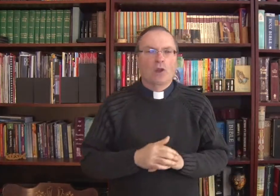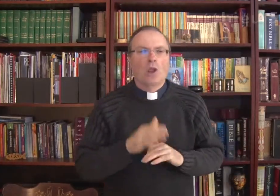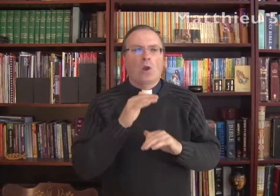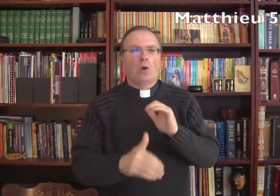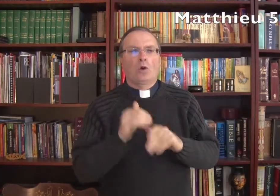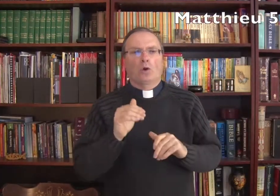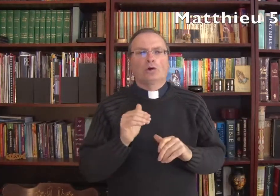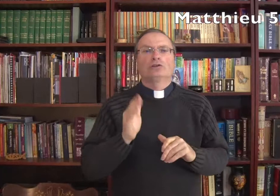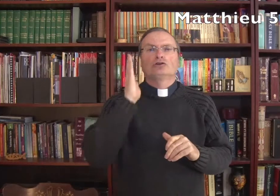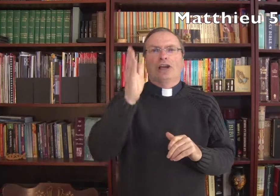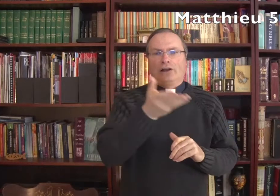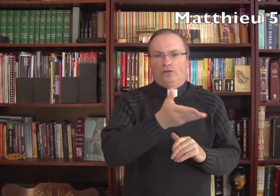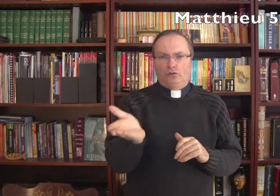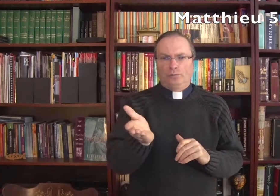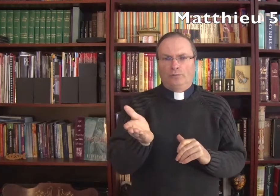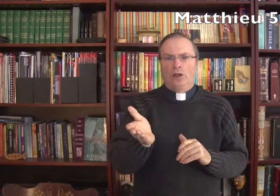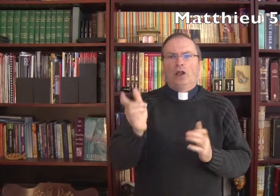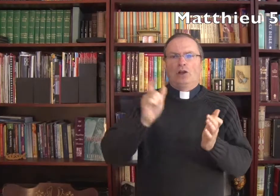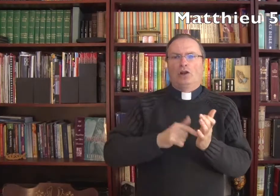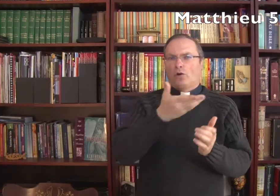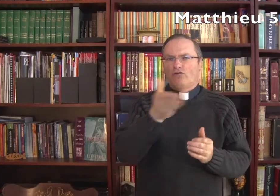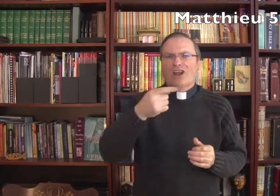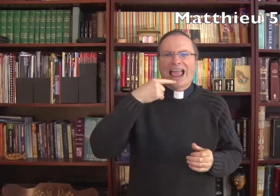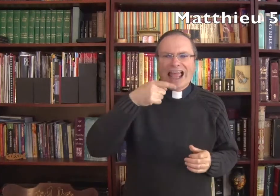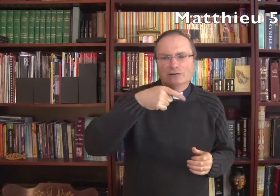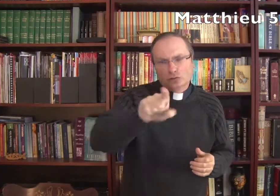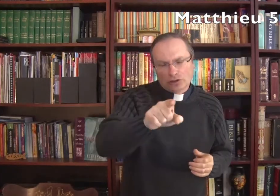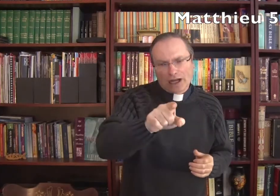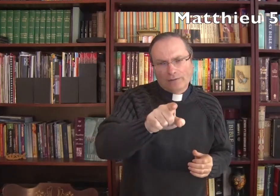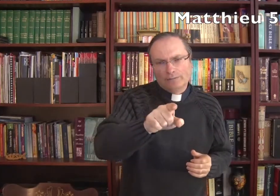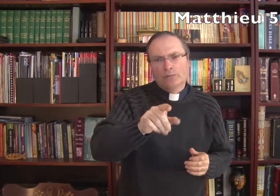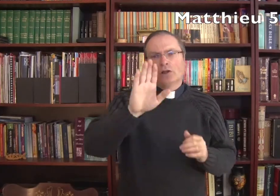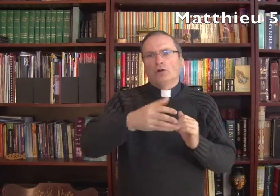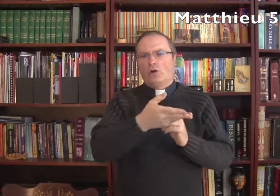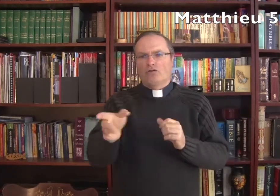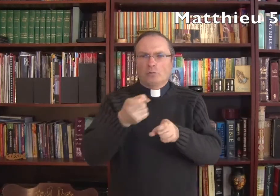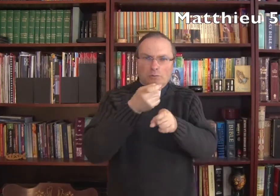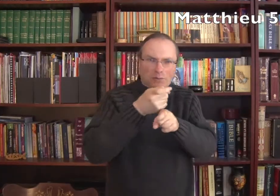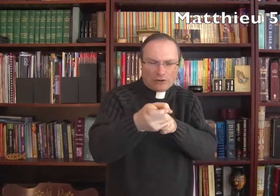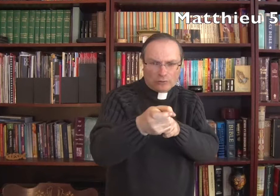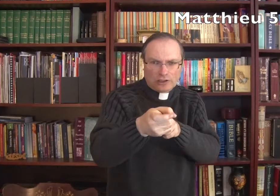Heureux serez-vous lorsqu’on vous insultera, qu’on vous persécutera